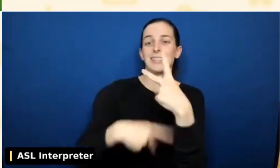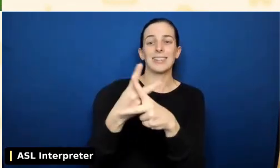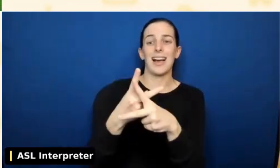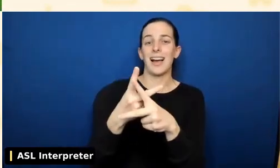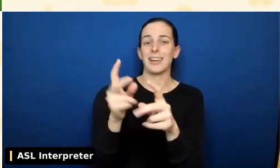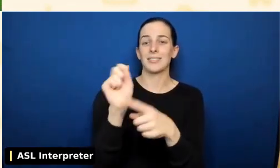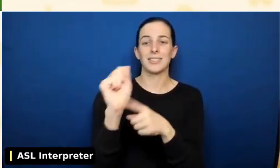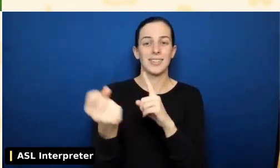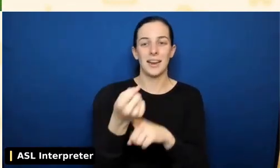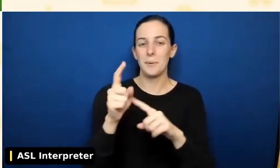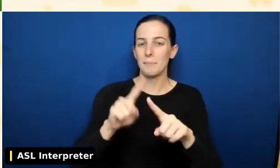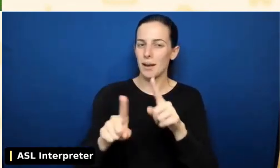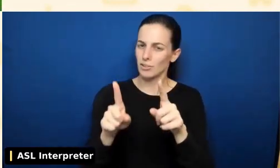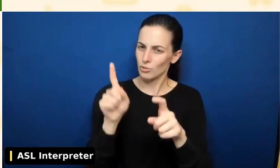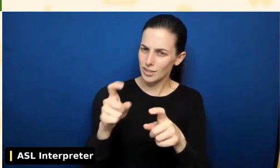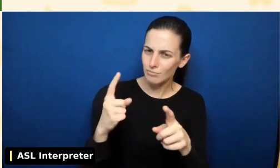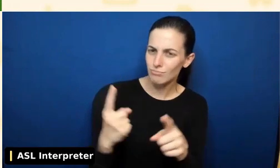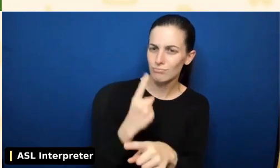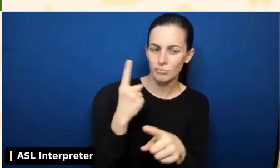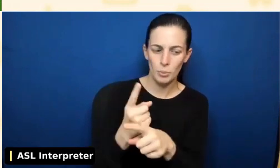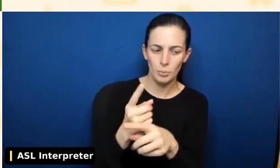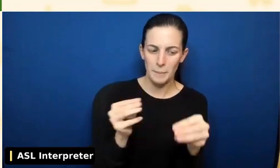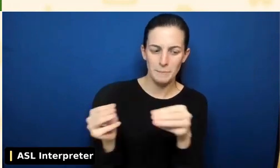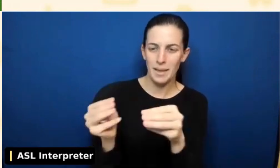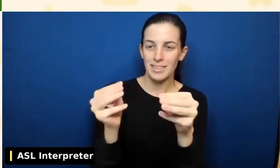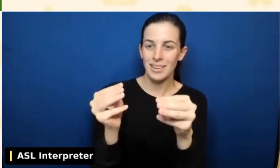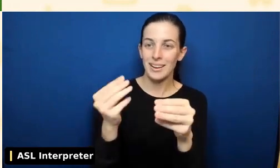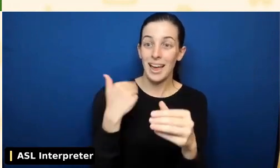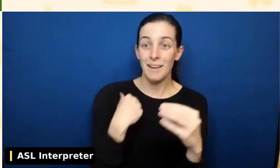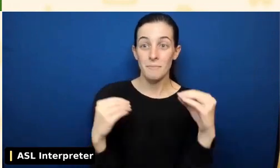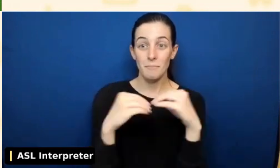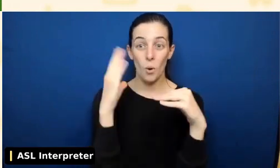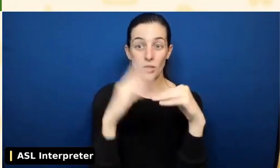pero usa el método correcto, ¿verdad? Si tiene algo que tiene más de dos opciones, querrás varios botones.